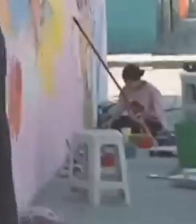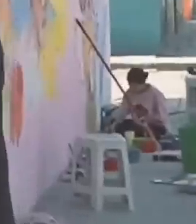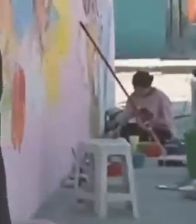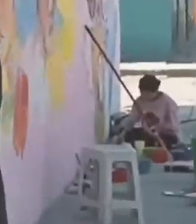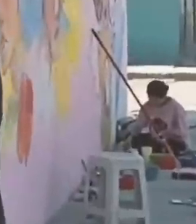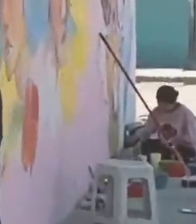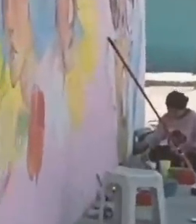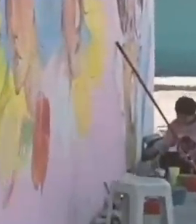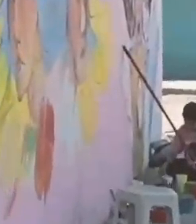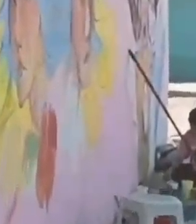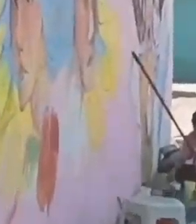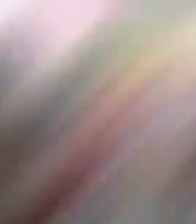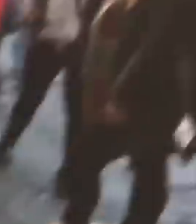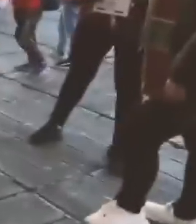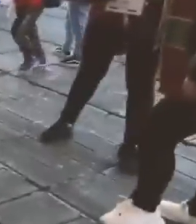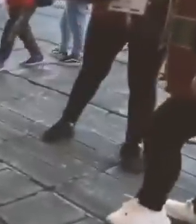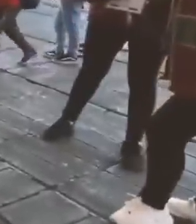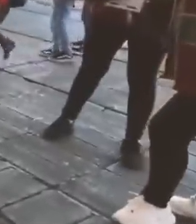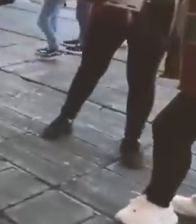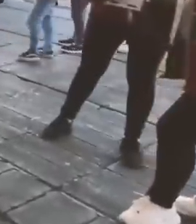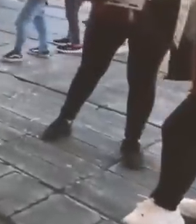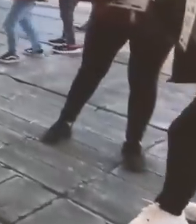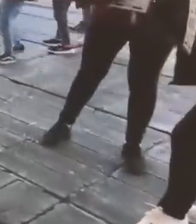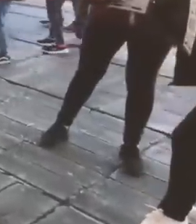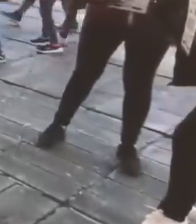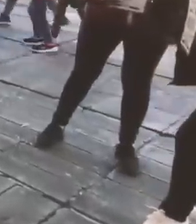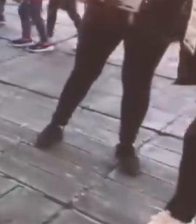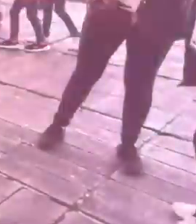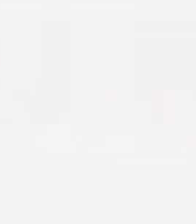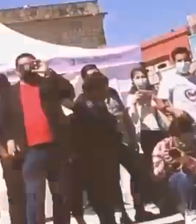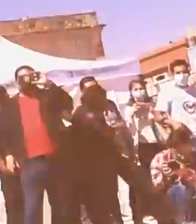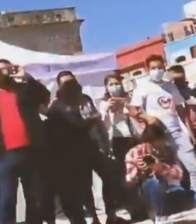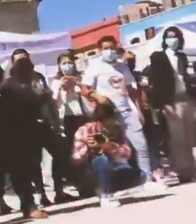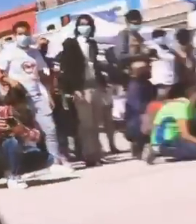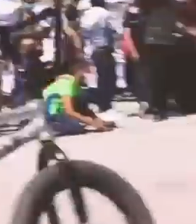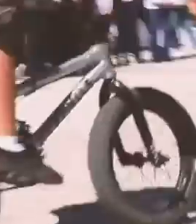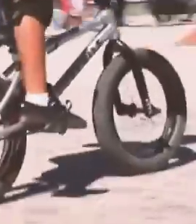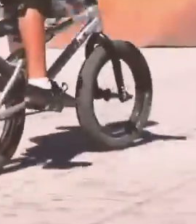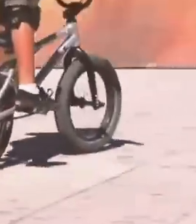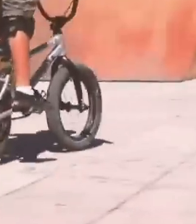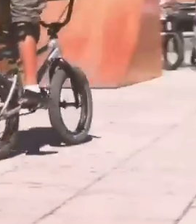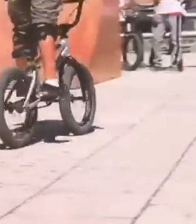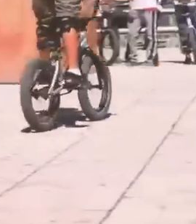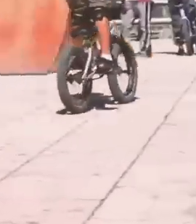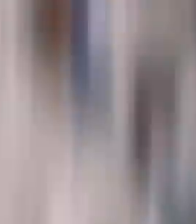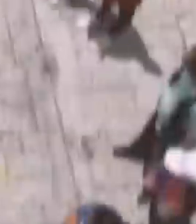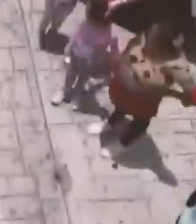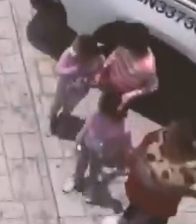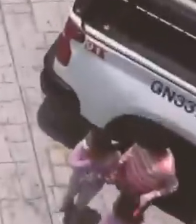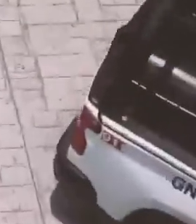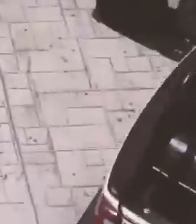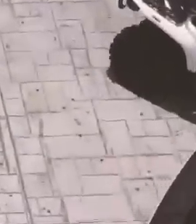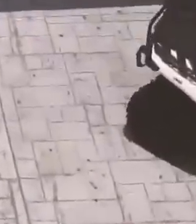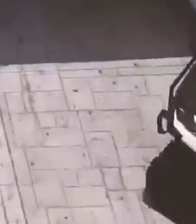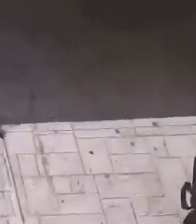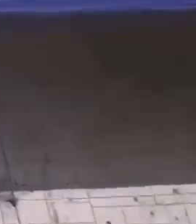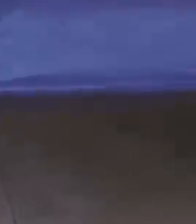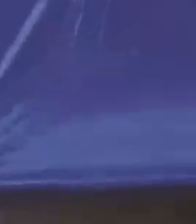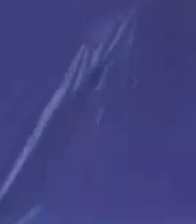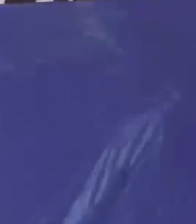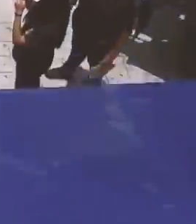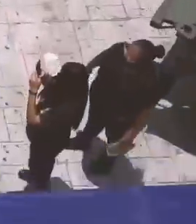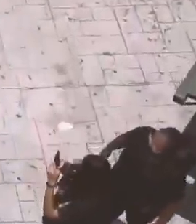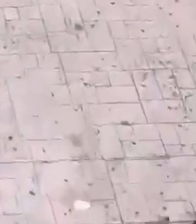cambio de fondo en esos lugares porque en la tarea de encontrar la paz estamos involucradas todas y